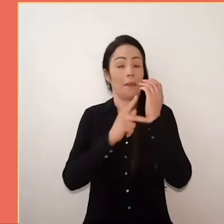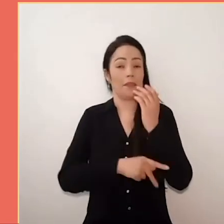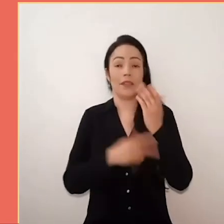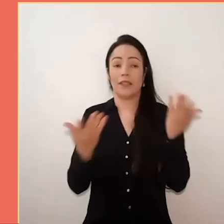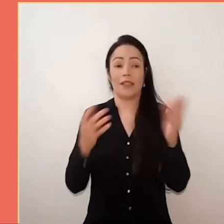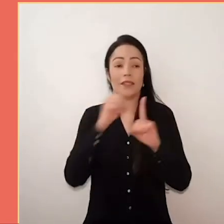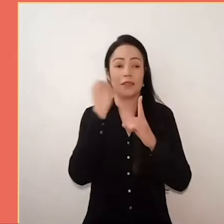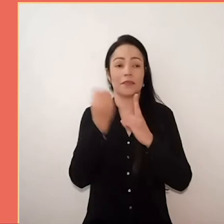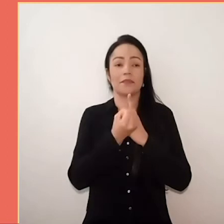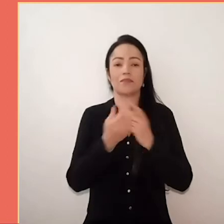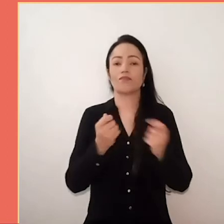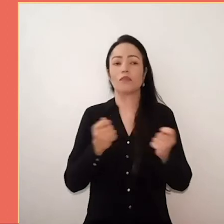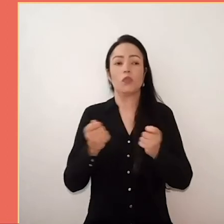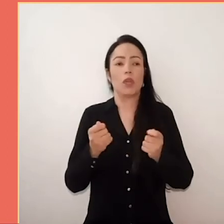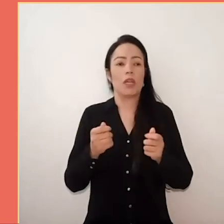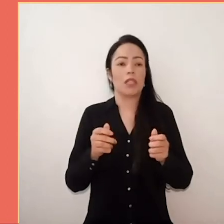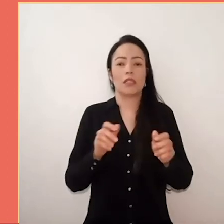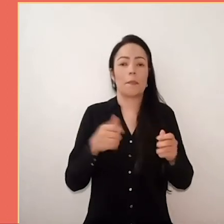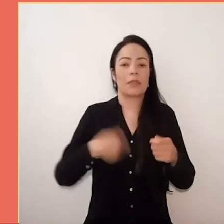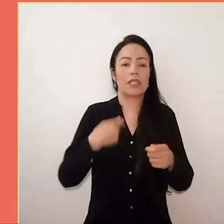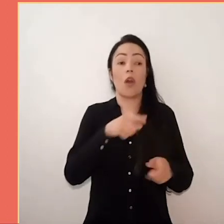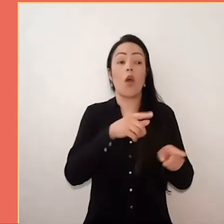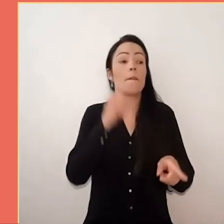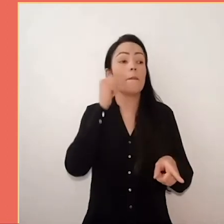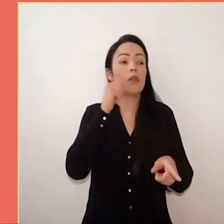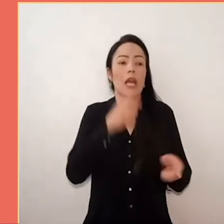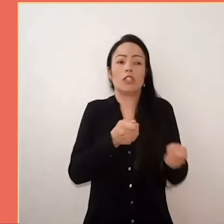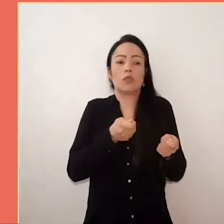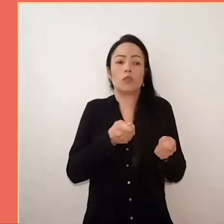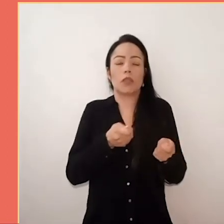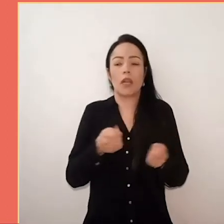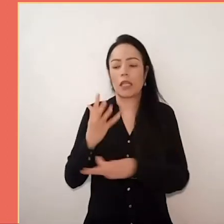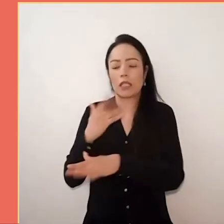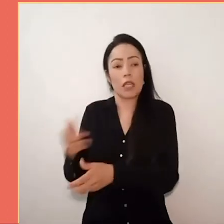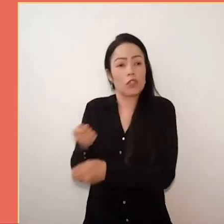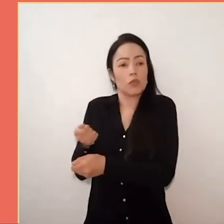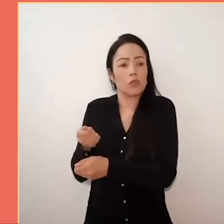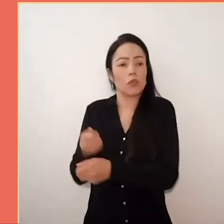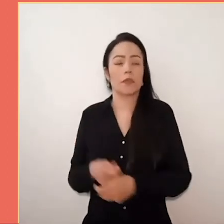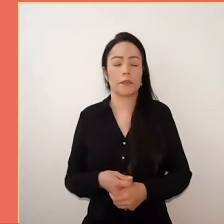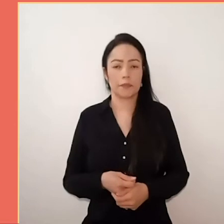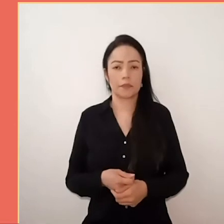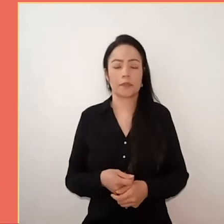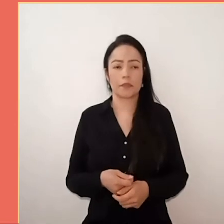controlada, que controla a mulher, que controla a infância, que controla as chamadas minorias,